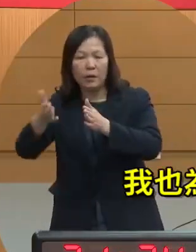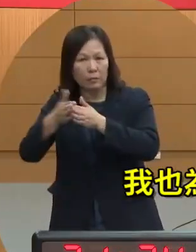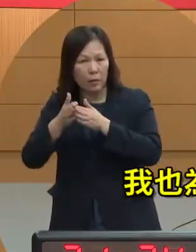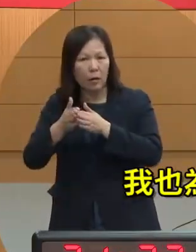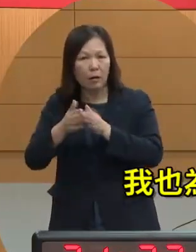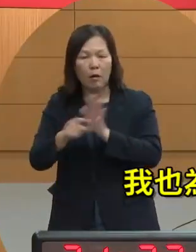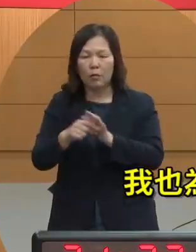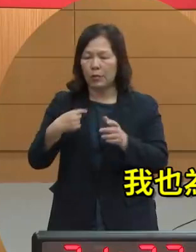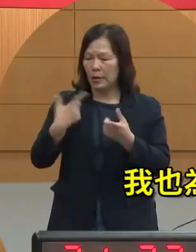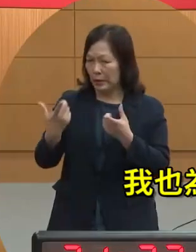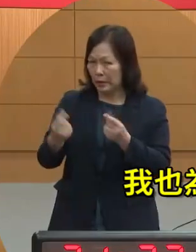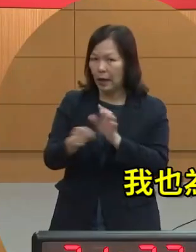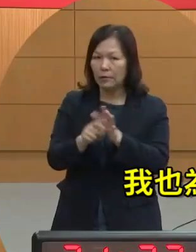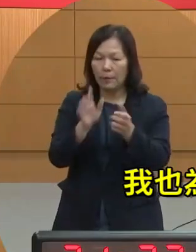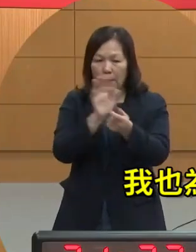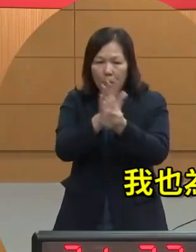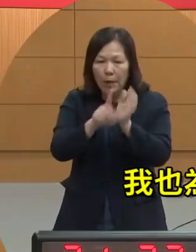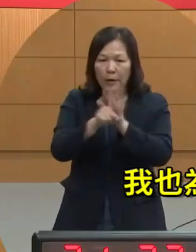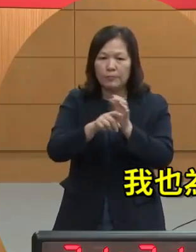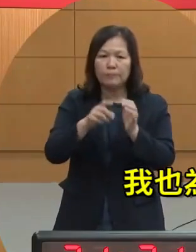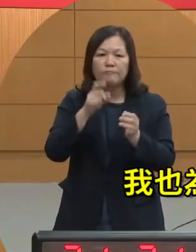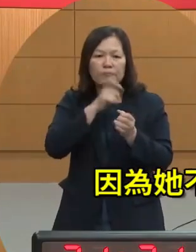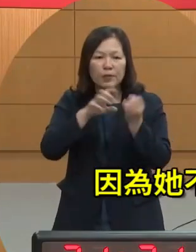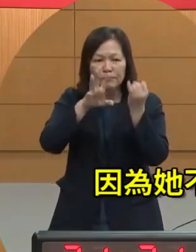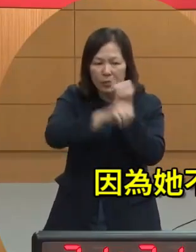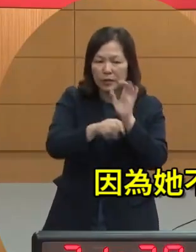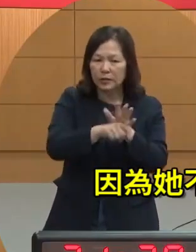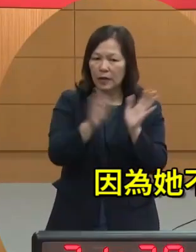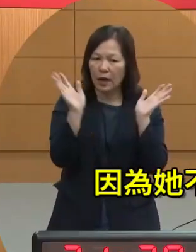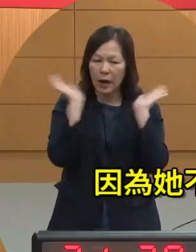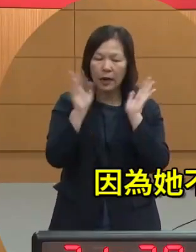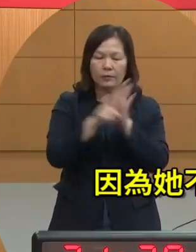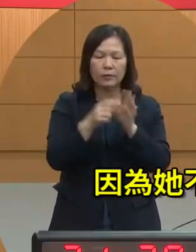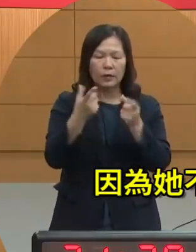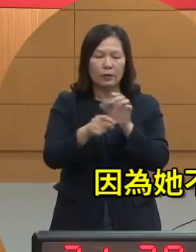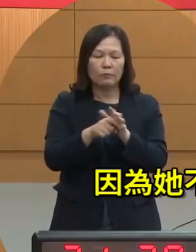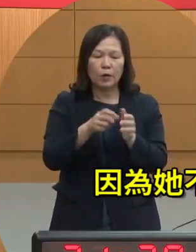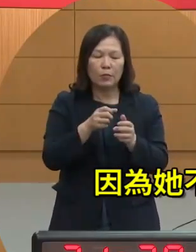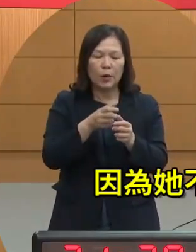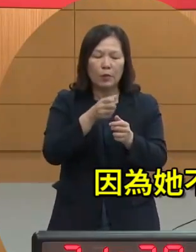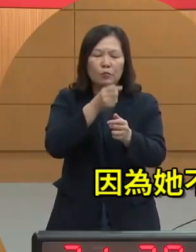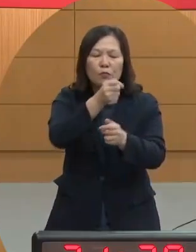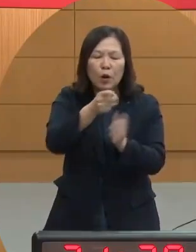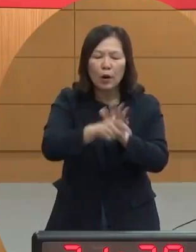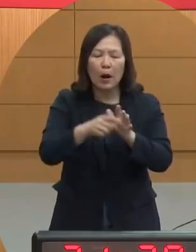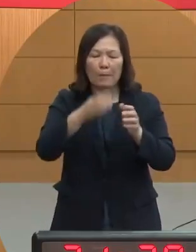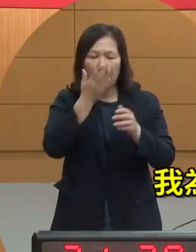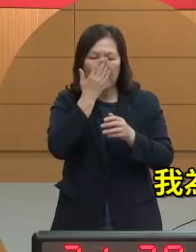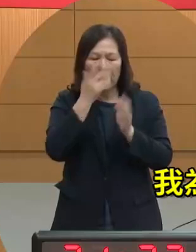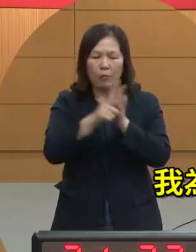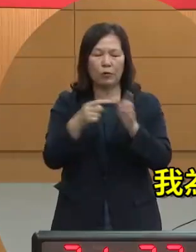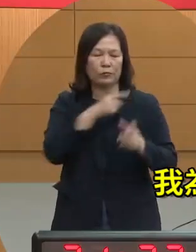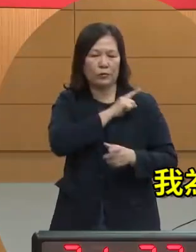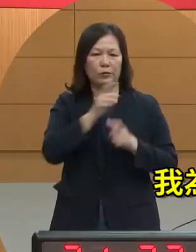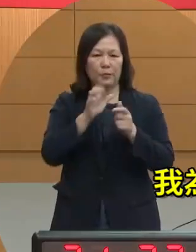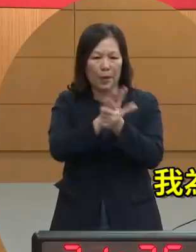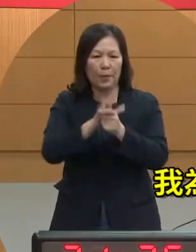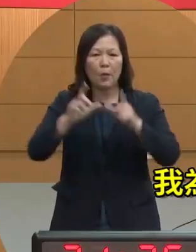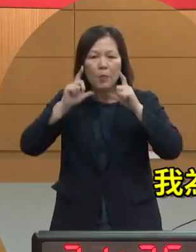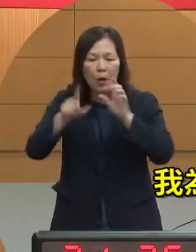我也為受性侵害的婦女站出來 因為她不敢接受訪問 只好由我出面 我為大家做了這麼多事情